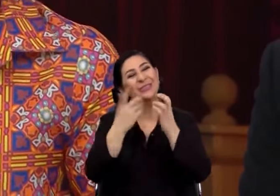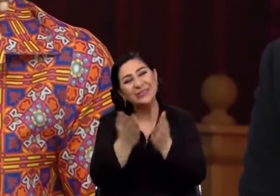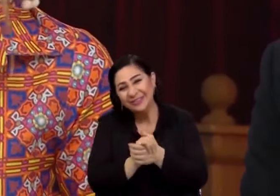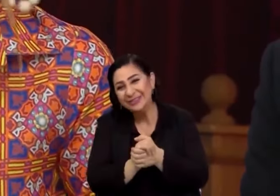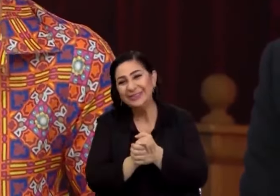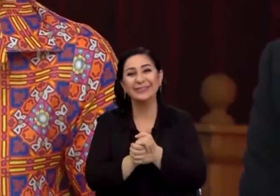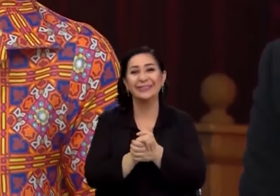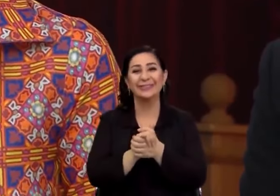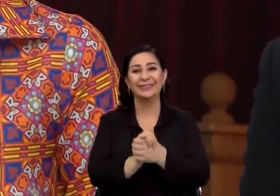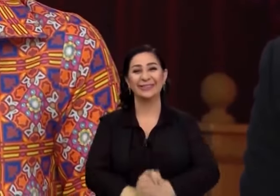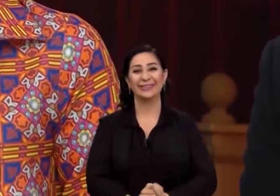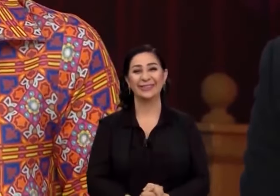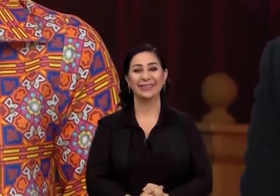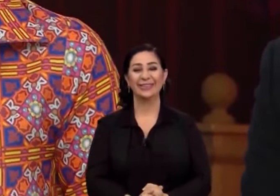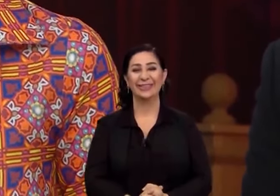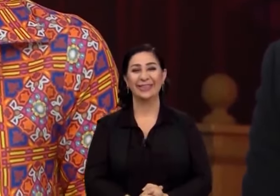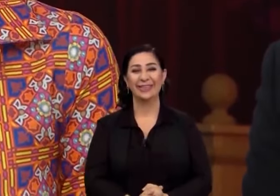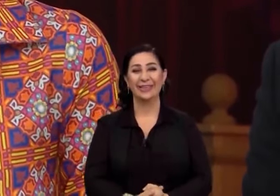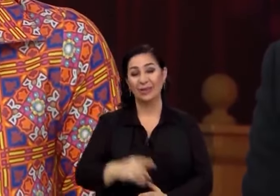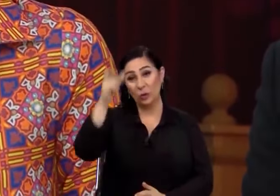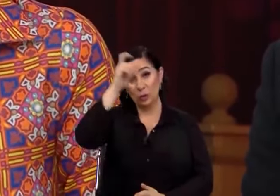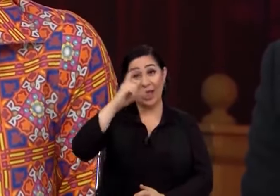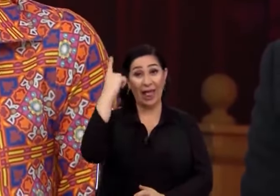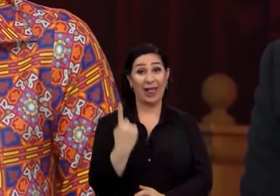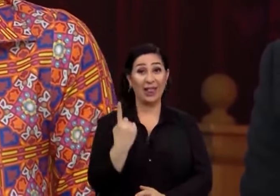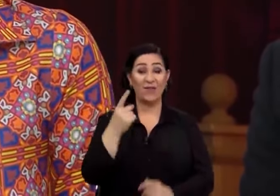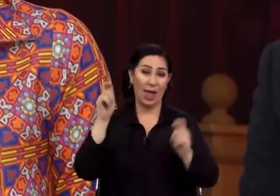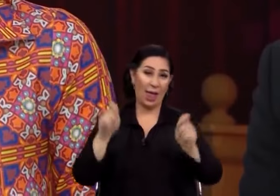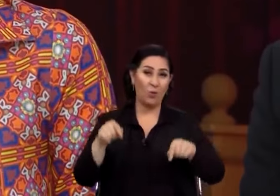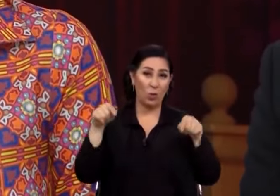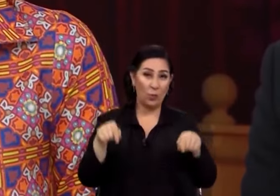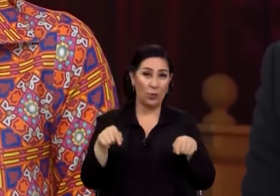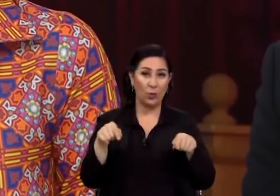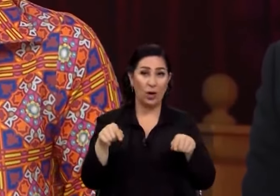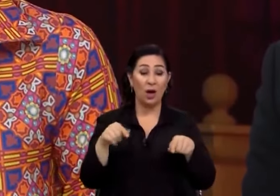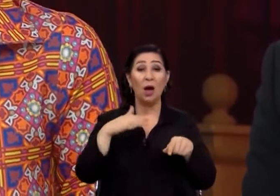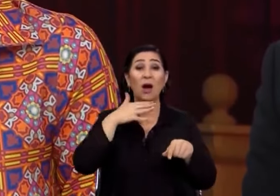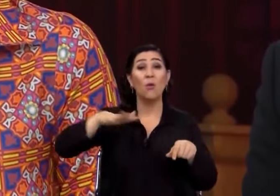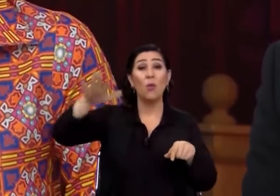Evet Eee Türkiye'de ilk defa yapılan bir şey bu Avrupa'da oldukça yaygın